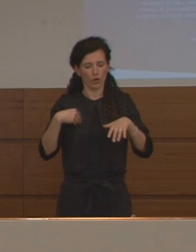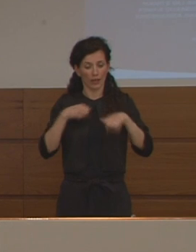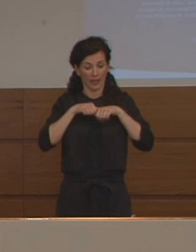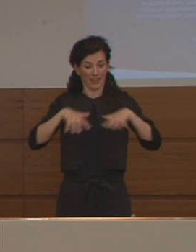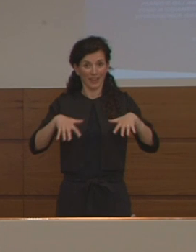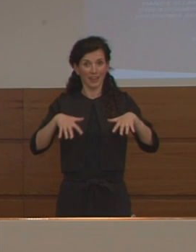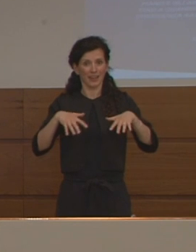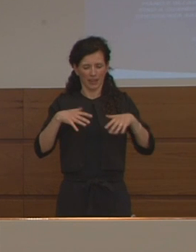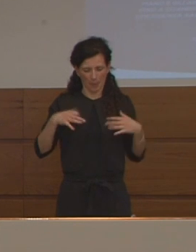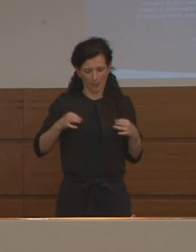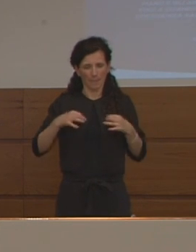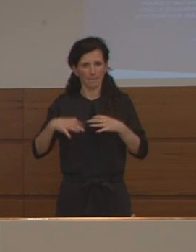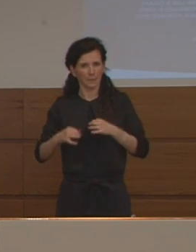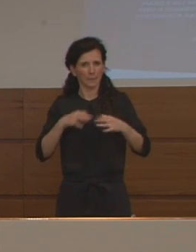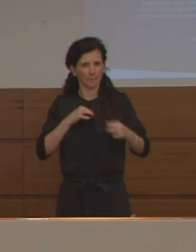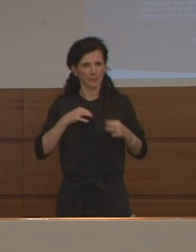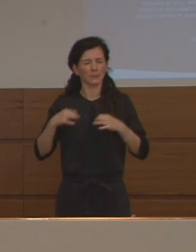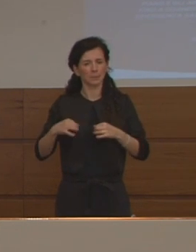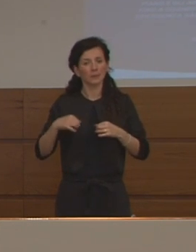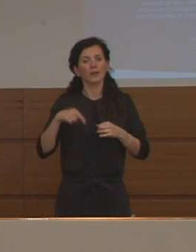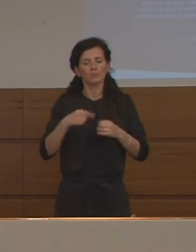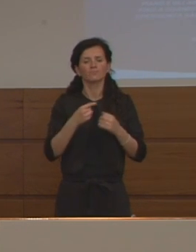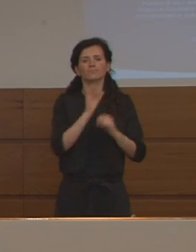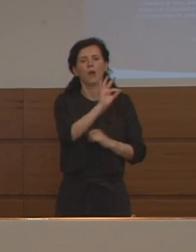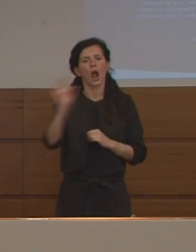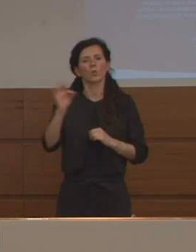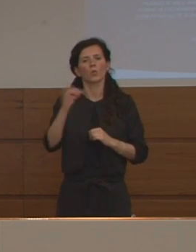decedono nelle terapie intensive. Tant'è vero che i nostri intensivisti